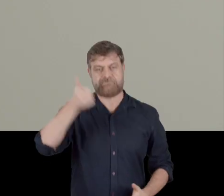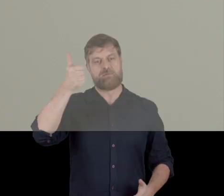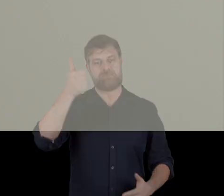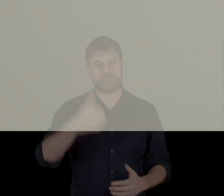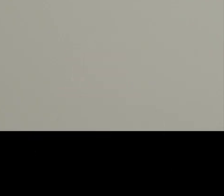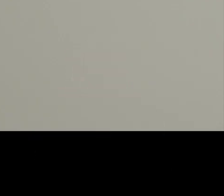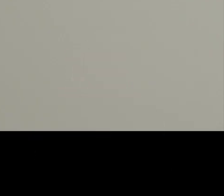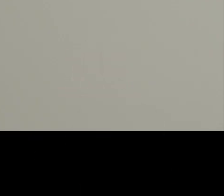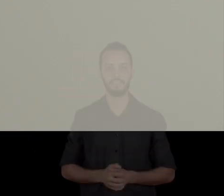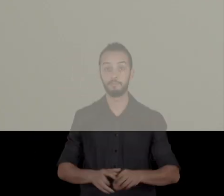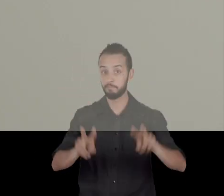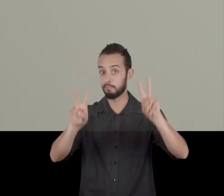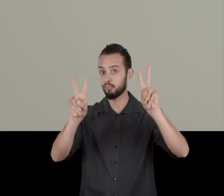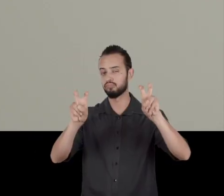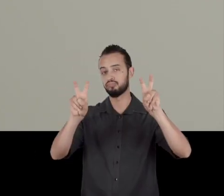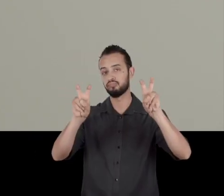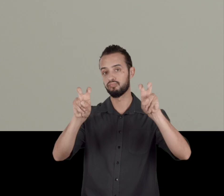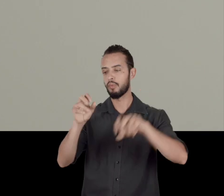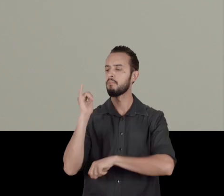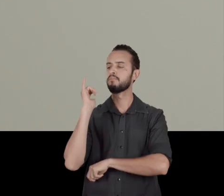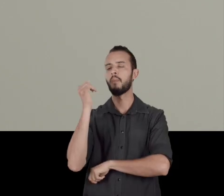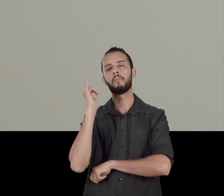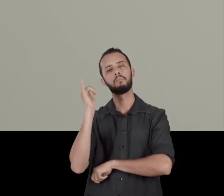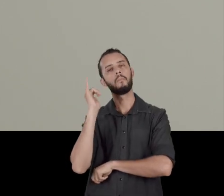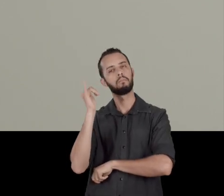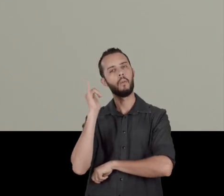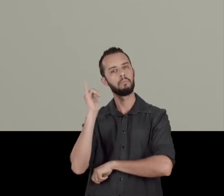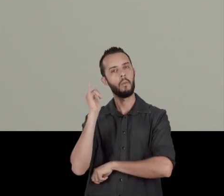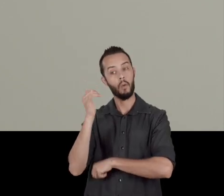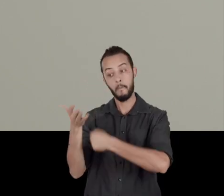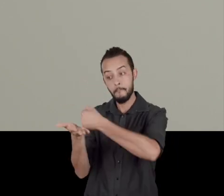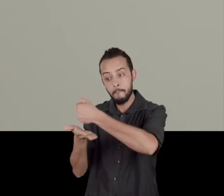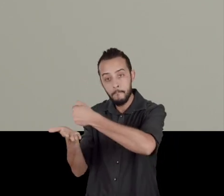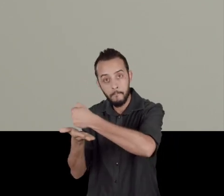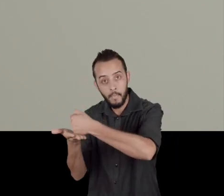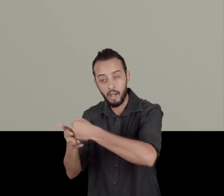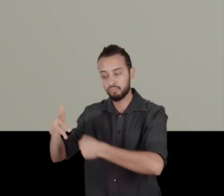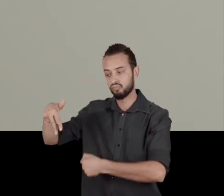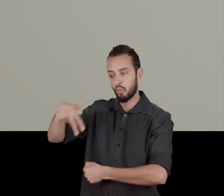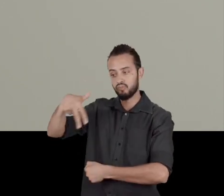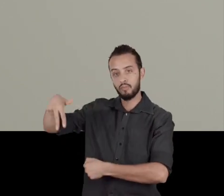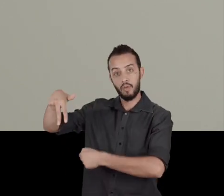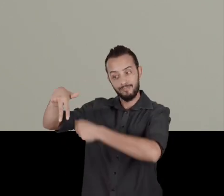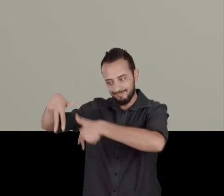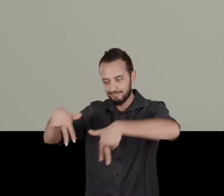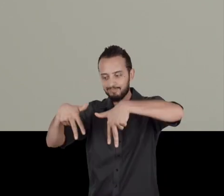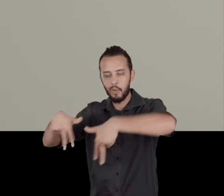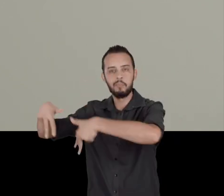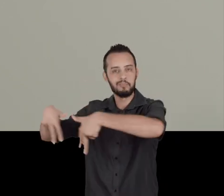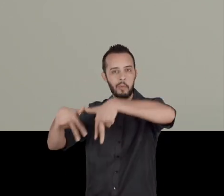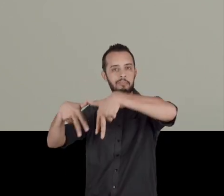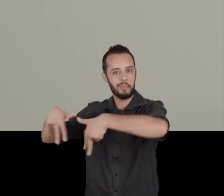Tudo isso que a gente vem falando, desse princípio de mover-se junto com o outro que parte de um conhecimento de si,